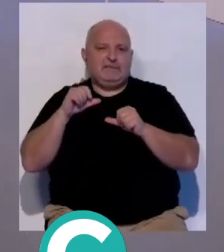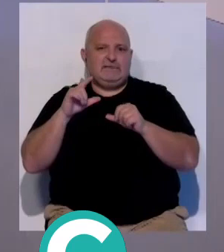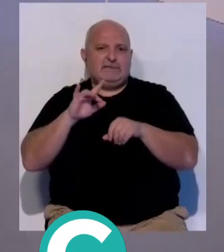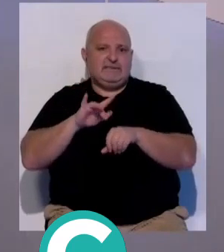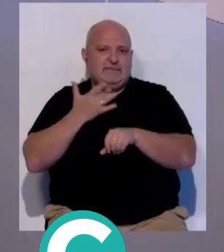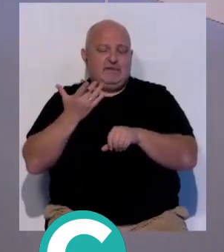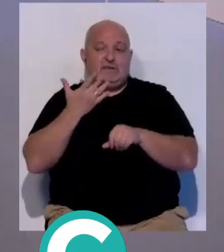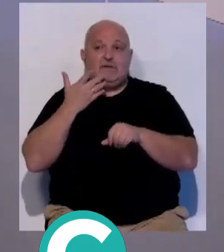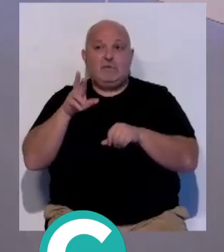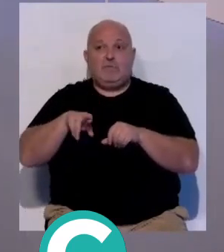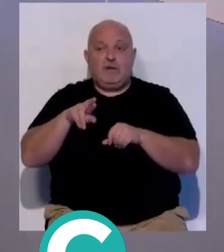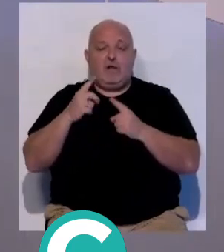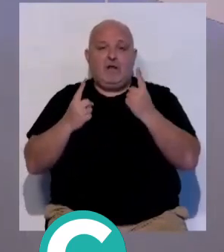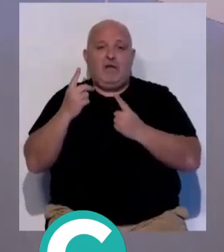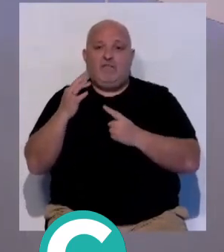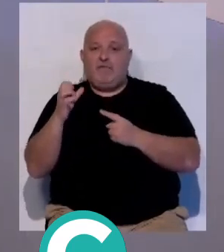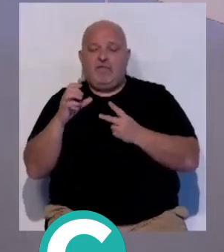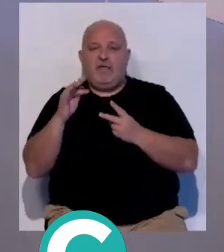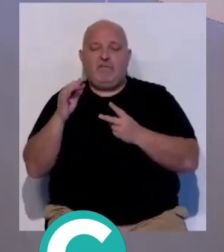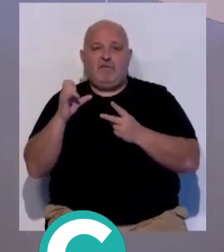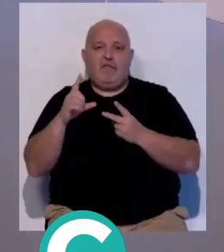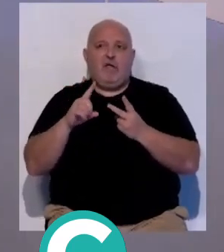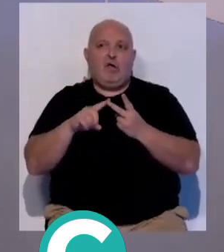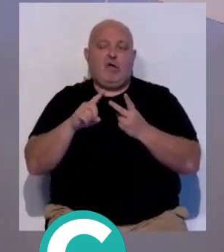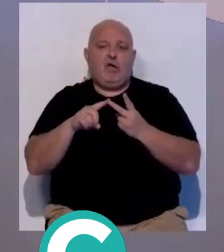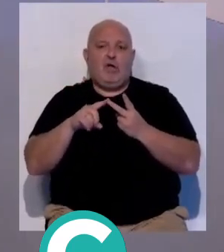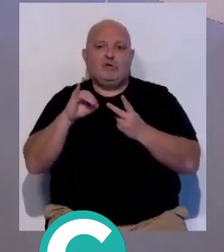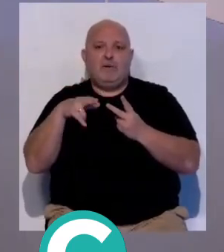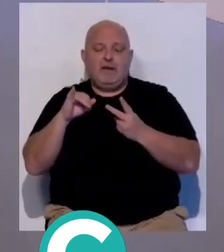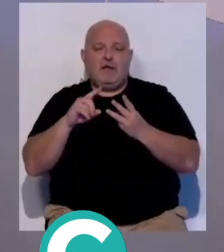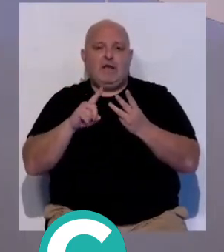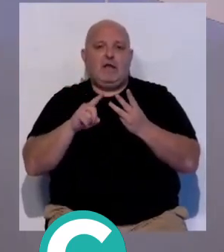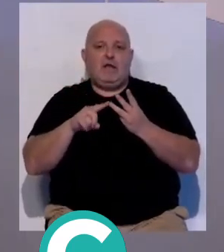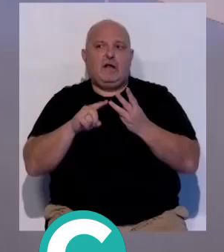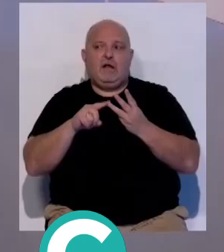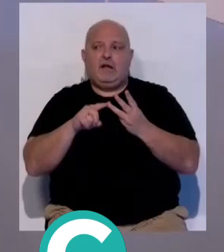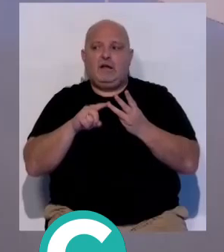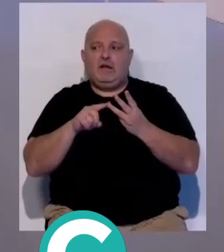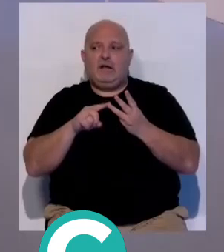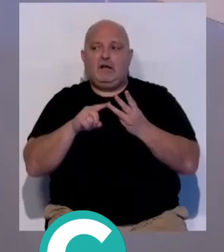si tienes recuperado a fe de San emeterio tiene recuperado a José Mari tienes recuperado al propio